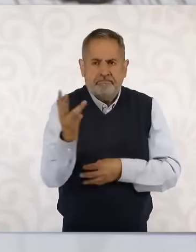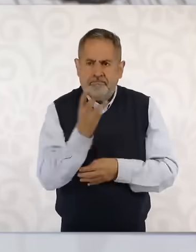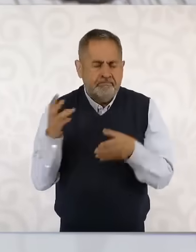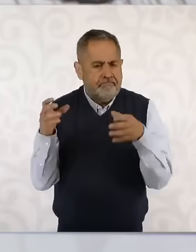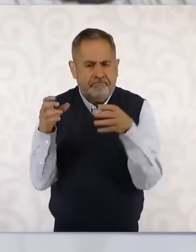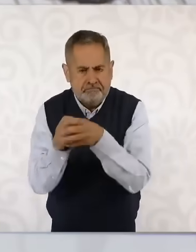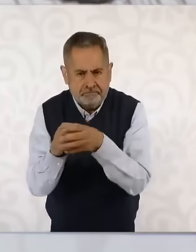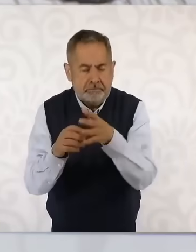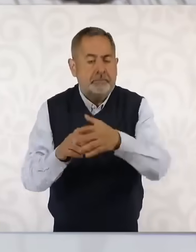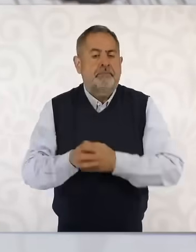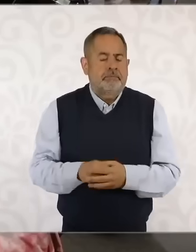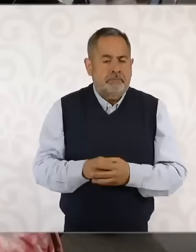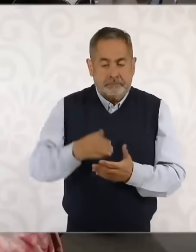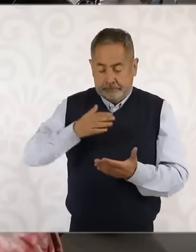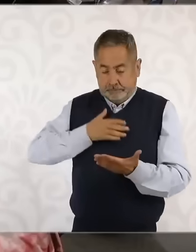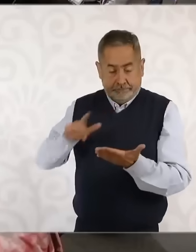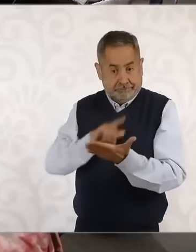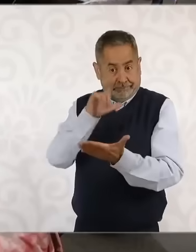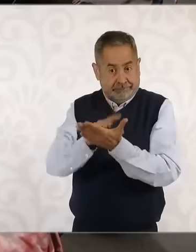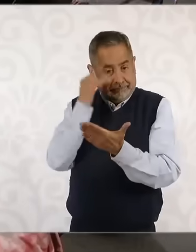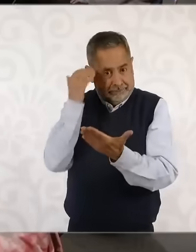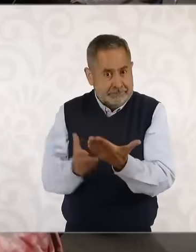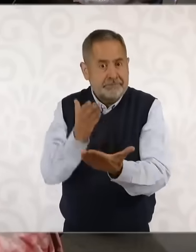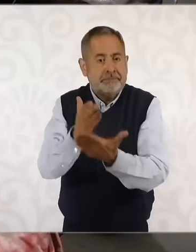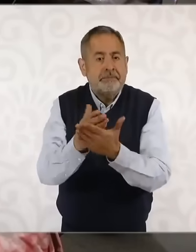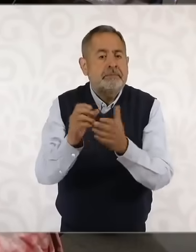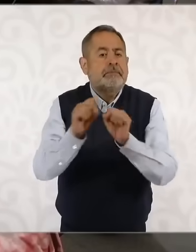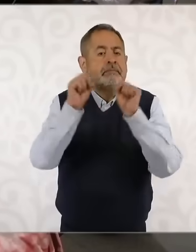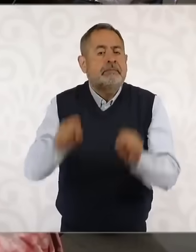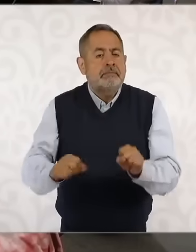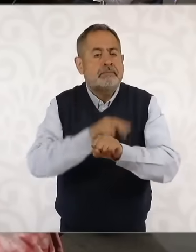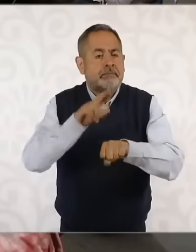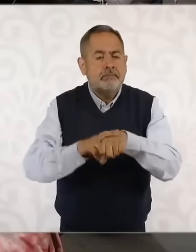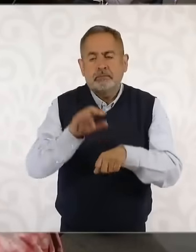Cuando hicimos la ley del Sistema Nacional de Inteligencia y Investigación,